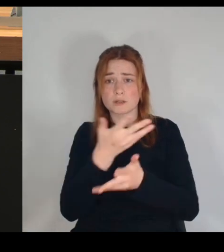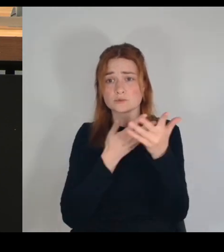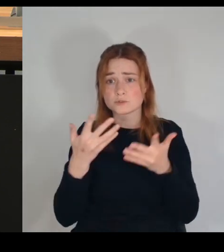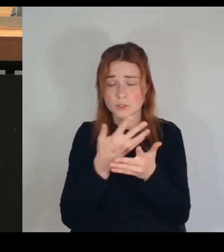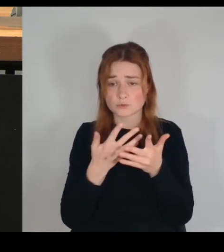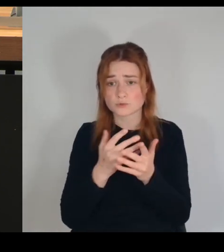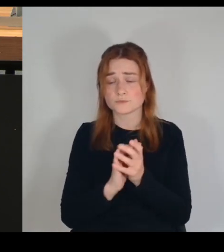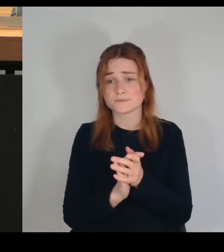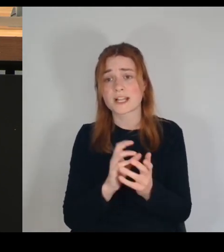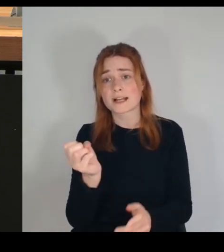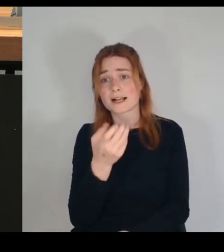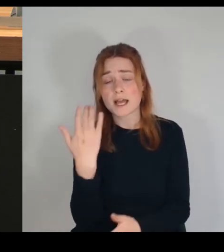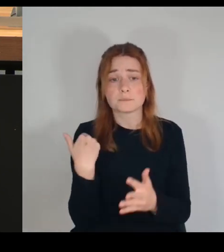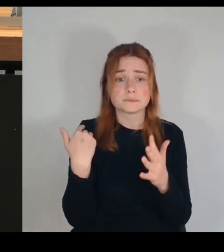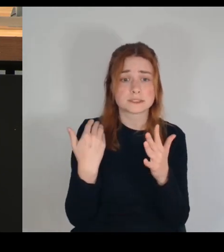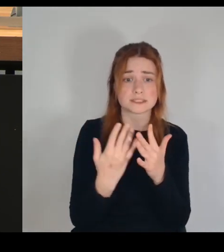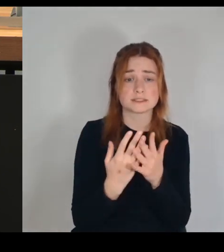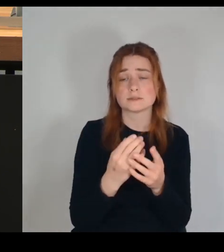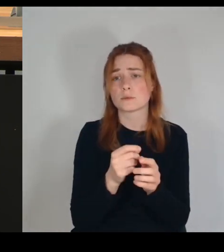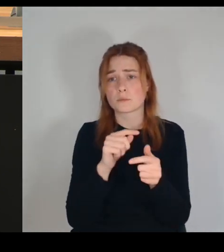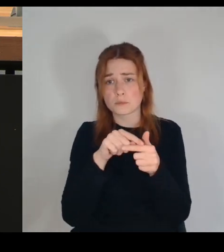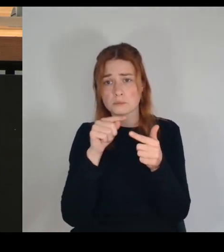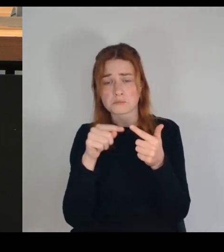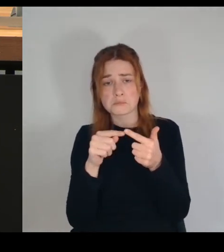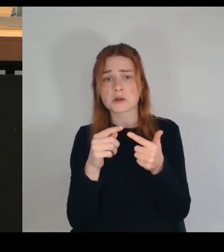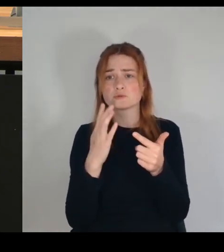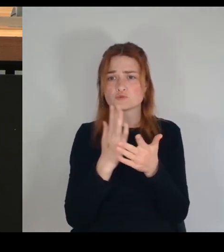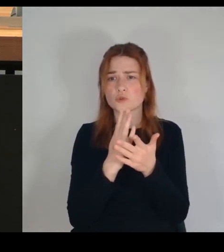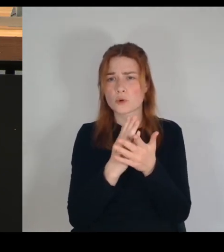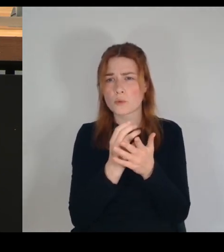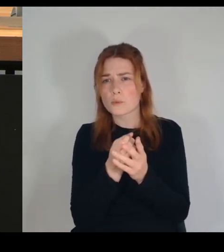Anhörung im Ausschuss Arbeit und Soziales kurz vor den Kosten.